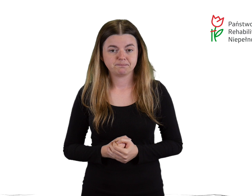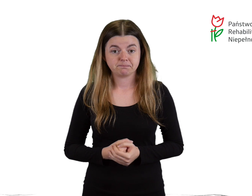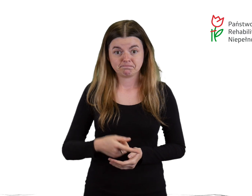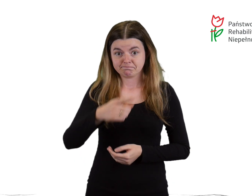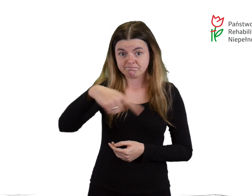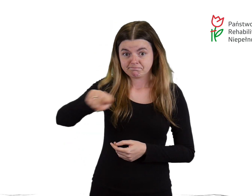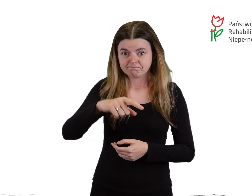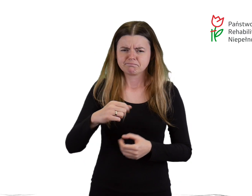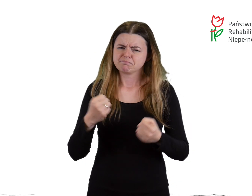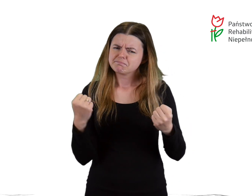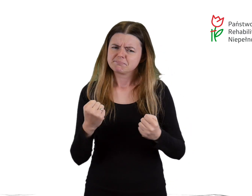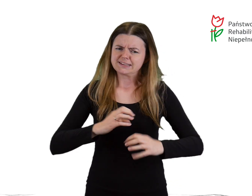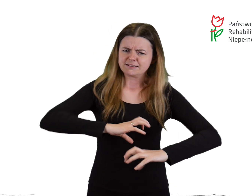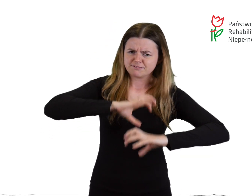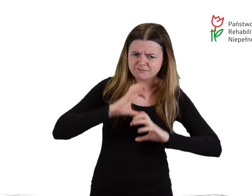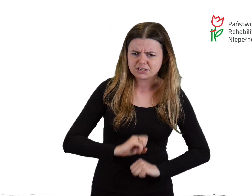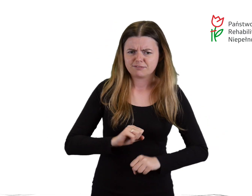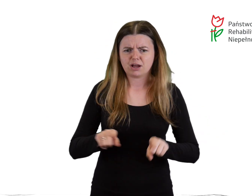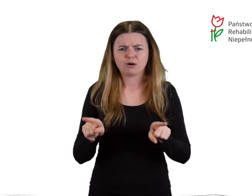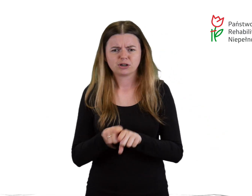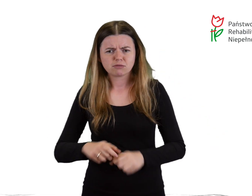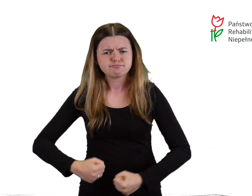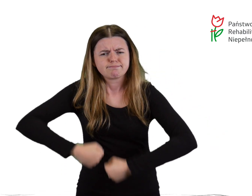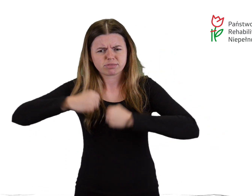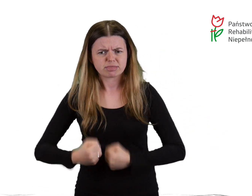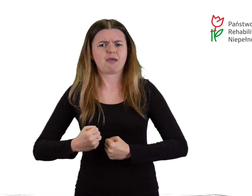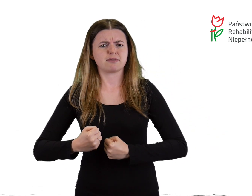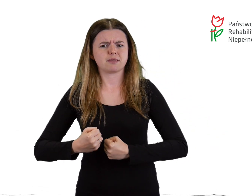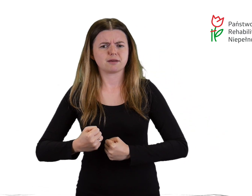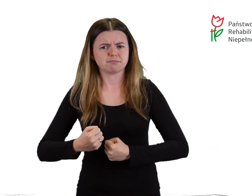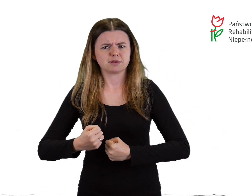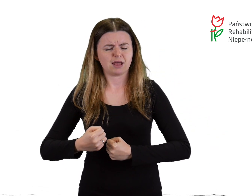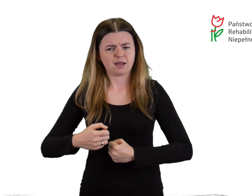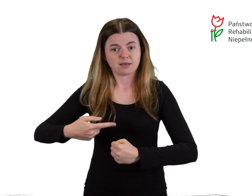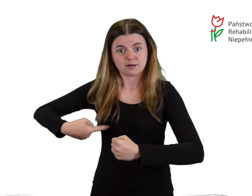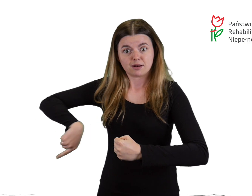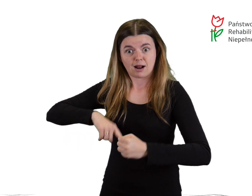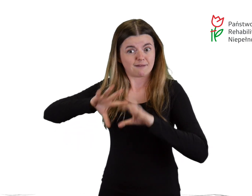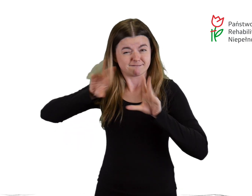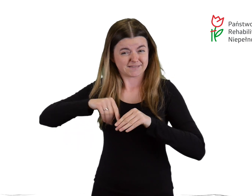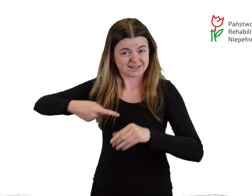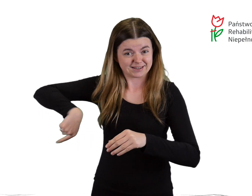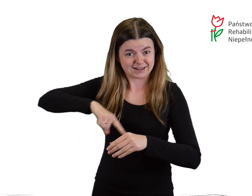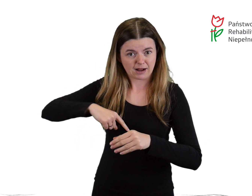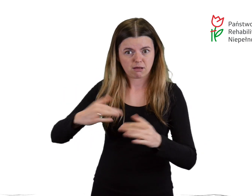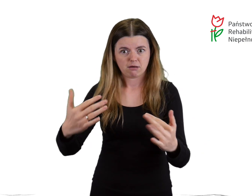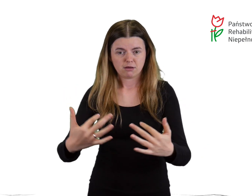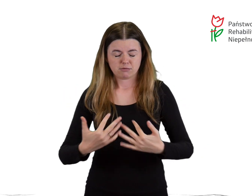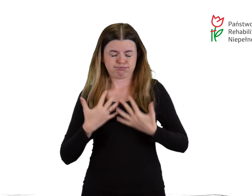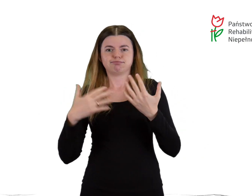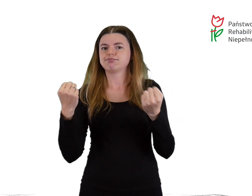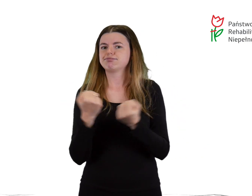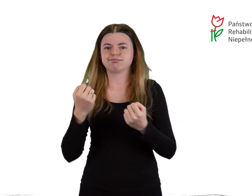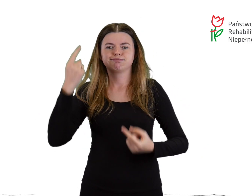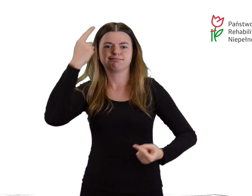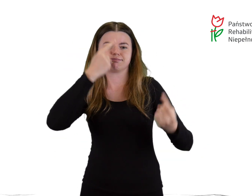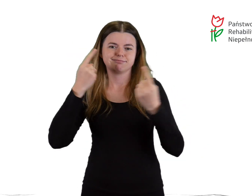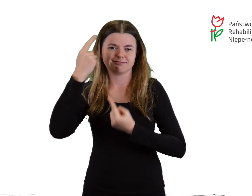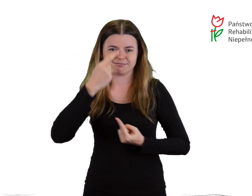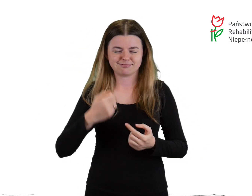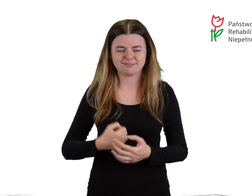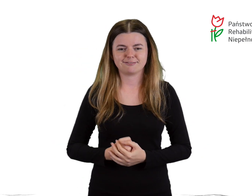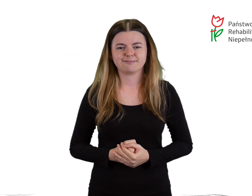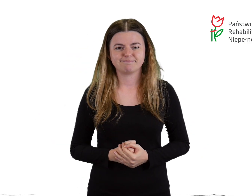Wasza wytrwałość i determinacja są inspiracją dla nas wszystkich.